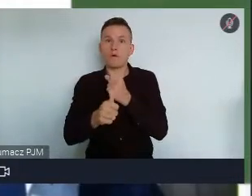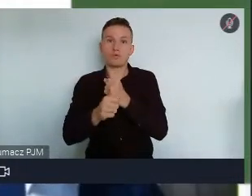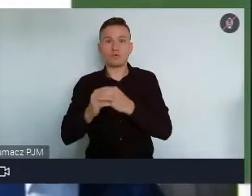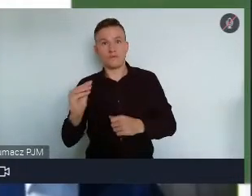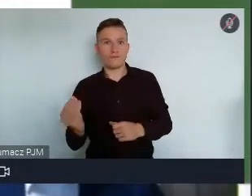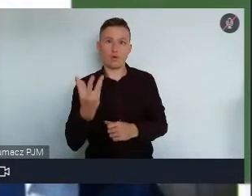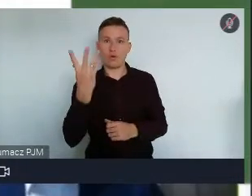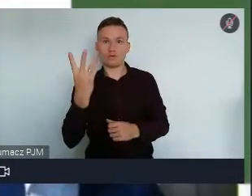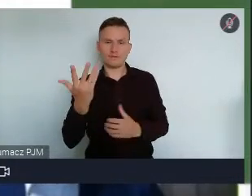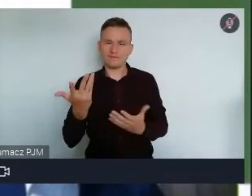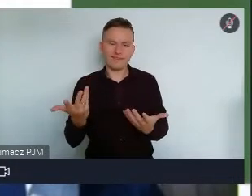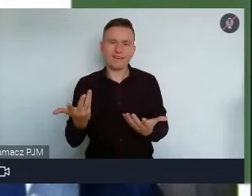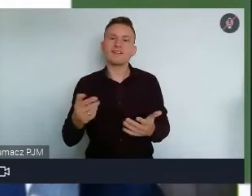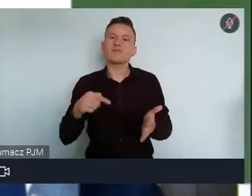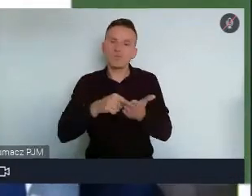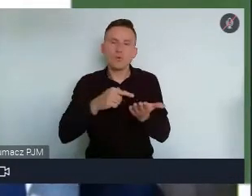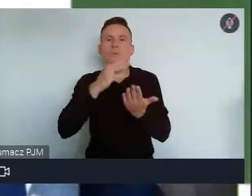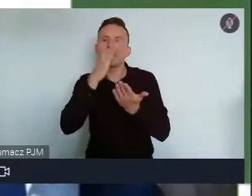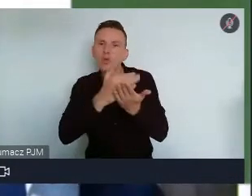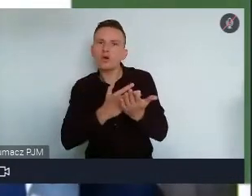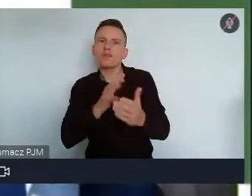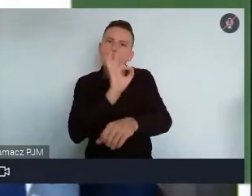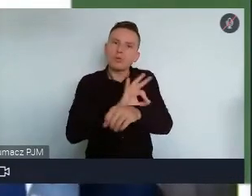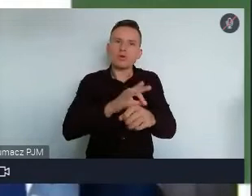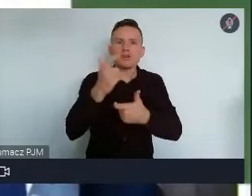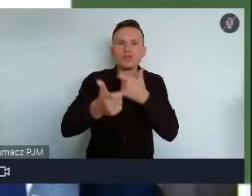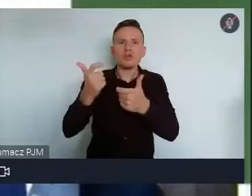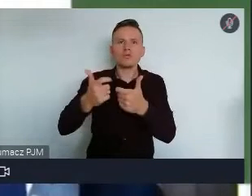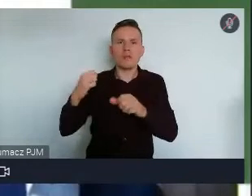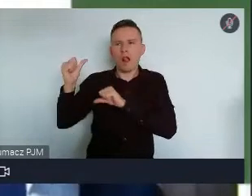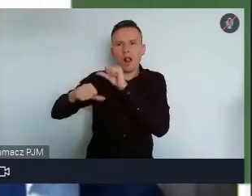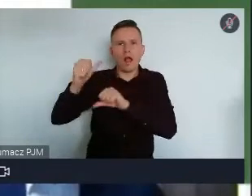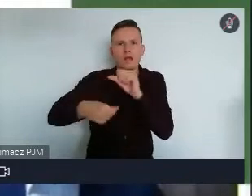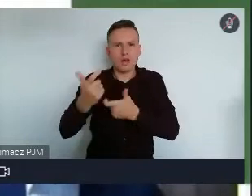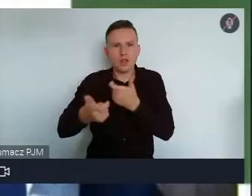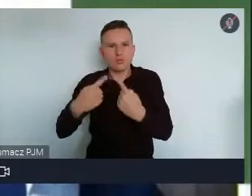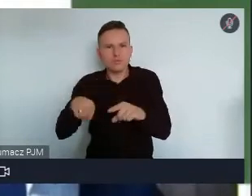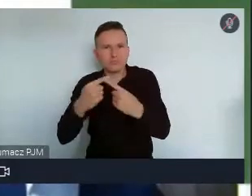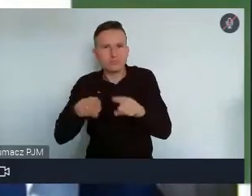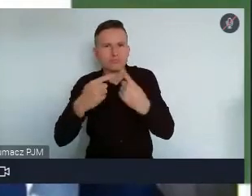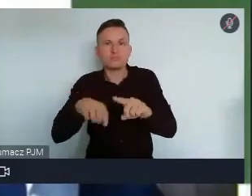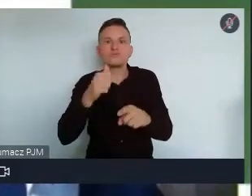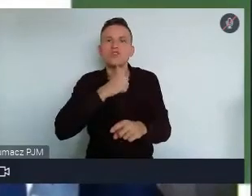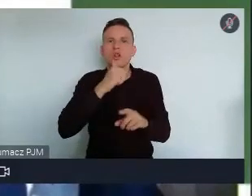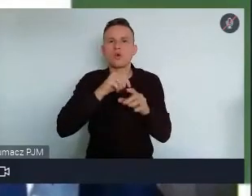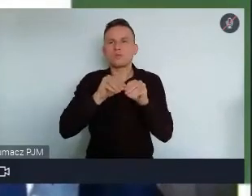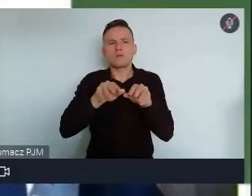który wiele lat temu został przez nas wdrożony i jest realizowany. W Płocku pojawia się coraz więcej zieleni,